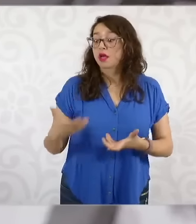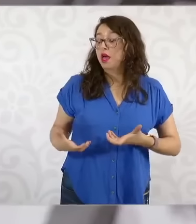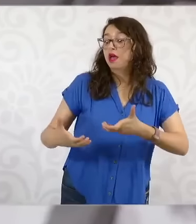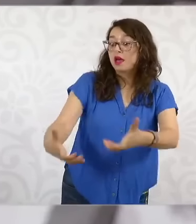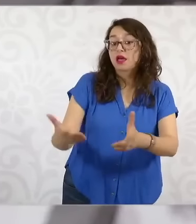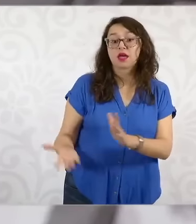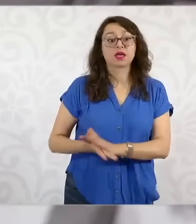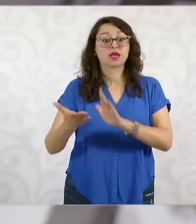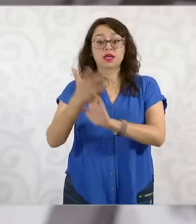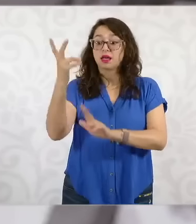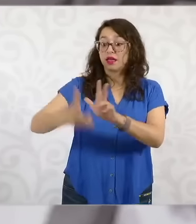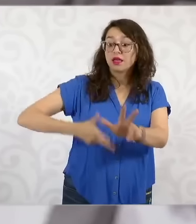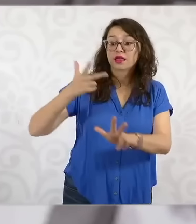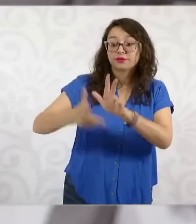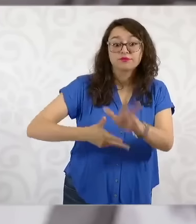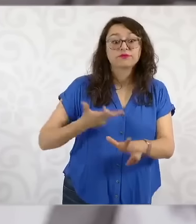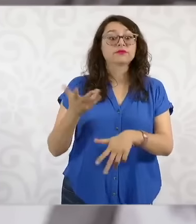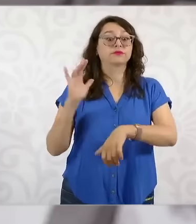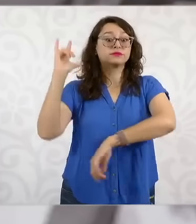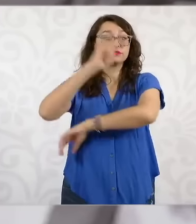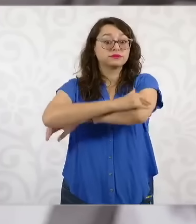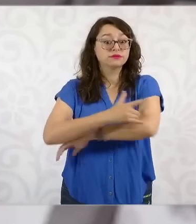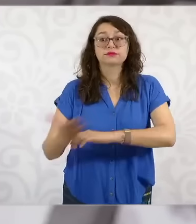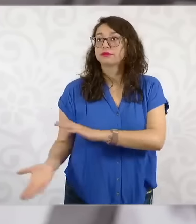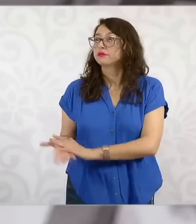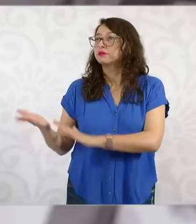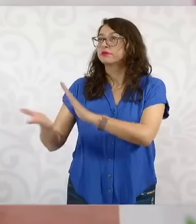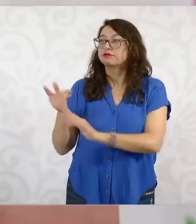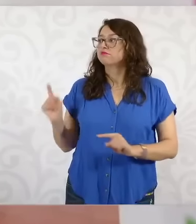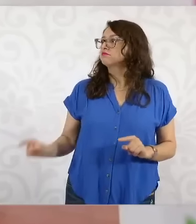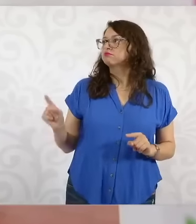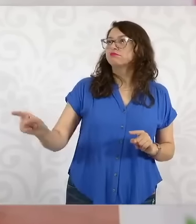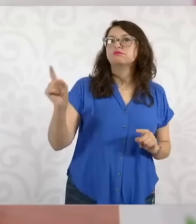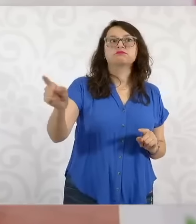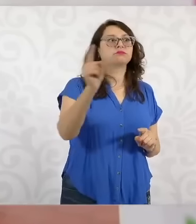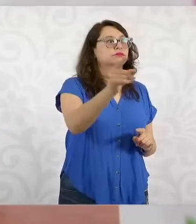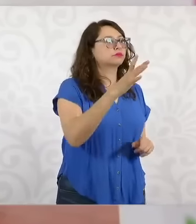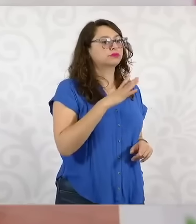porque se hacen trenes, porque se hacen aeropuertos y porque un billón de pesos,